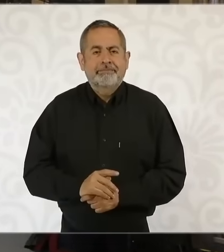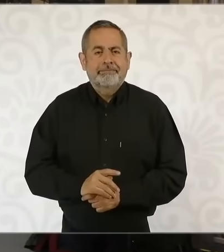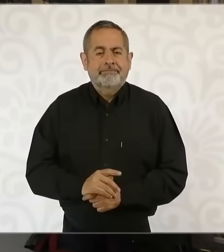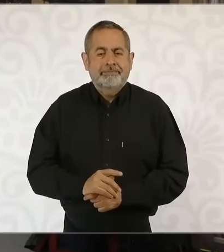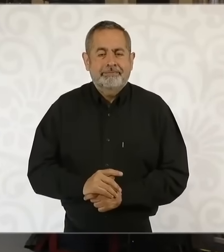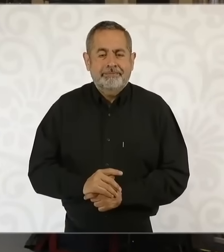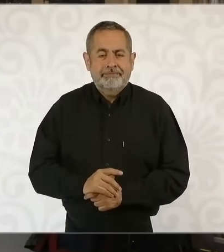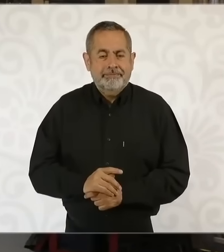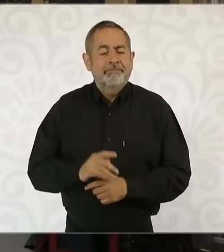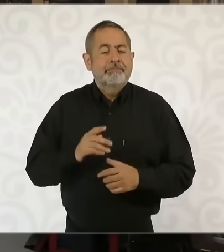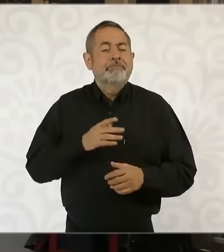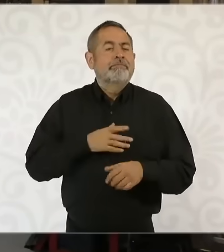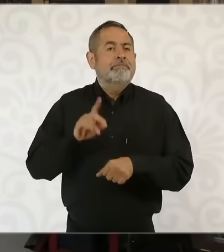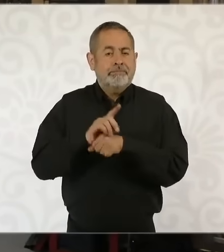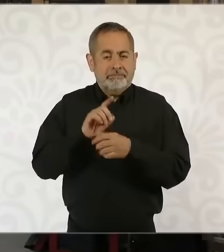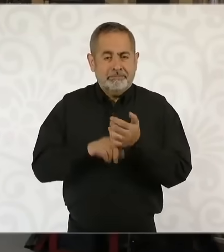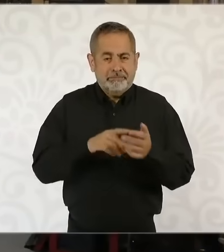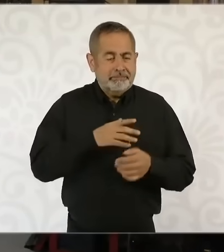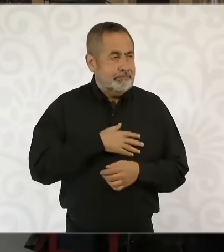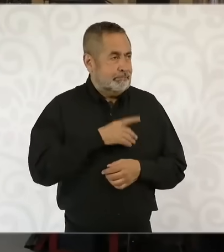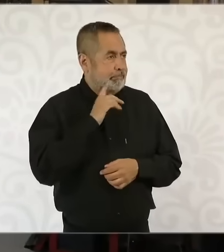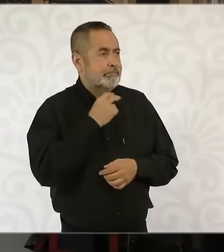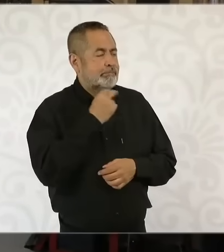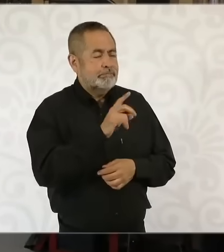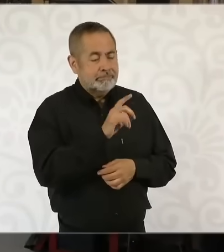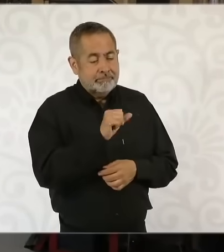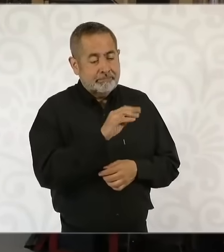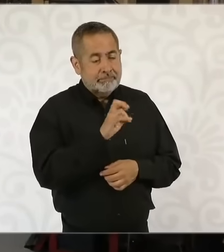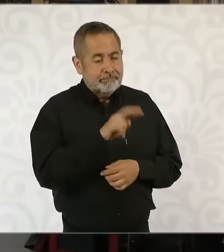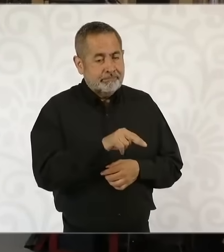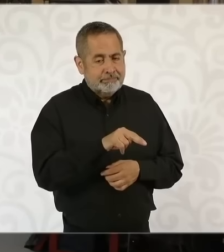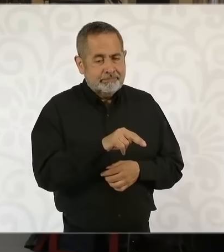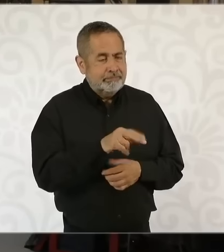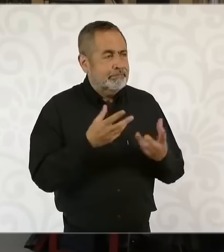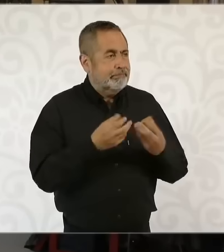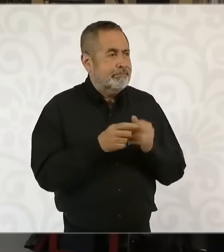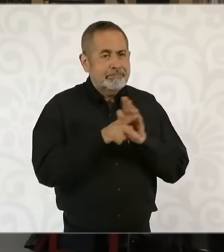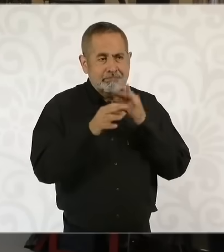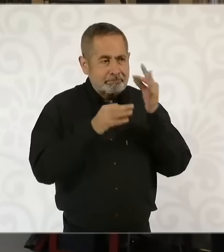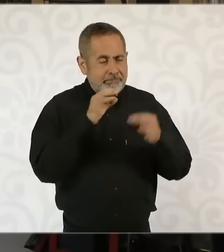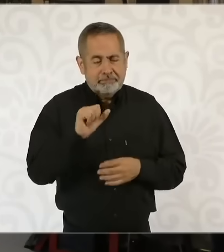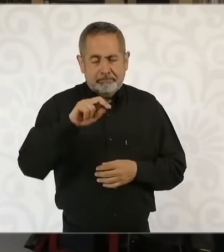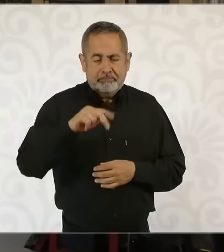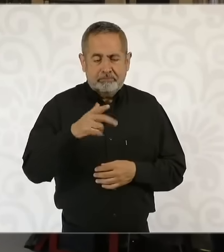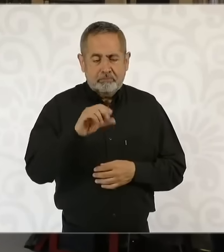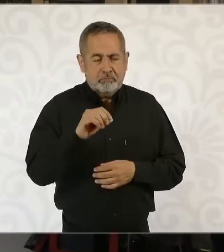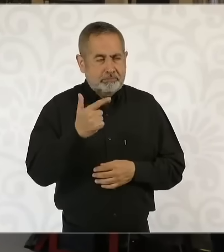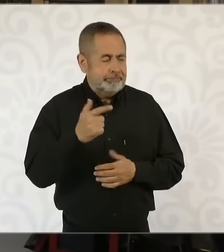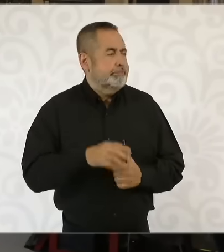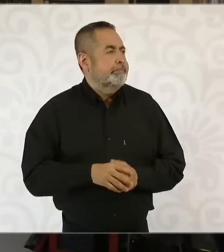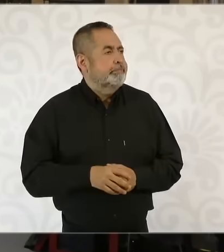presidenta. Tania Damián de Ángulo 7. Eh, hablando del tema de huachicol fiscal, eh, quisiera